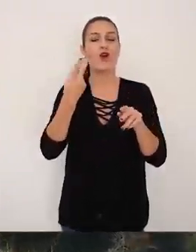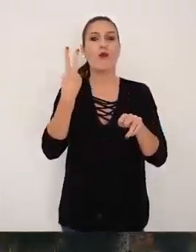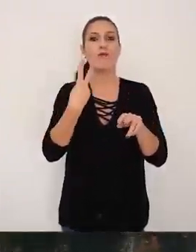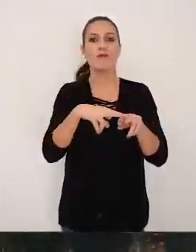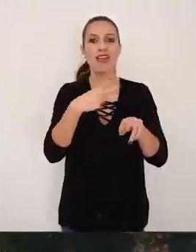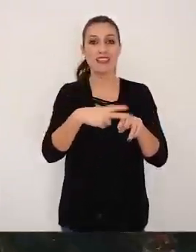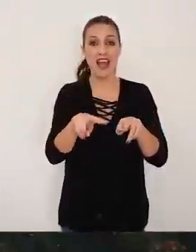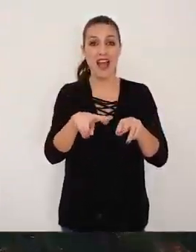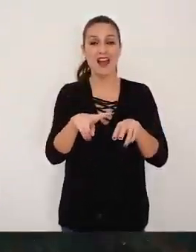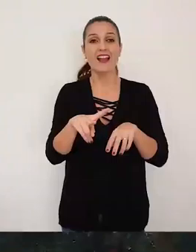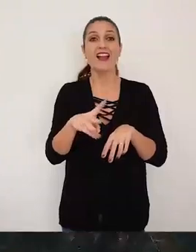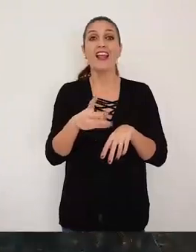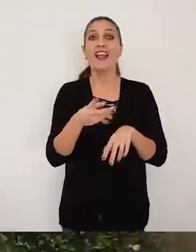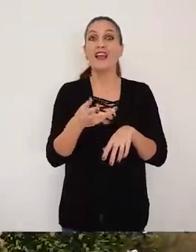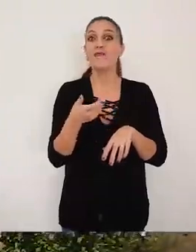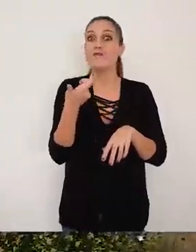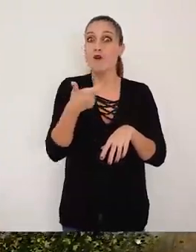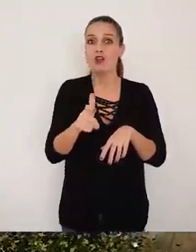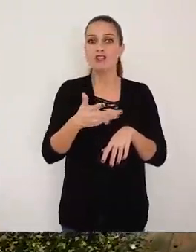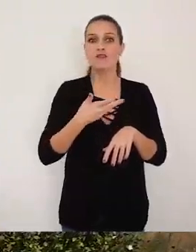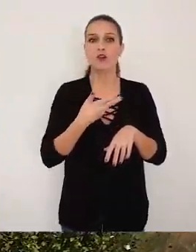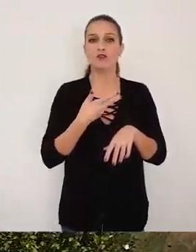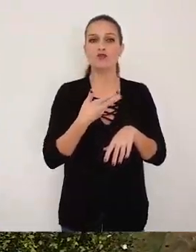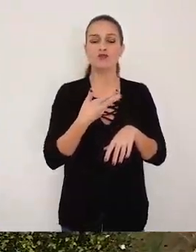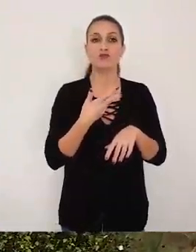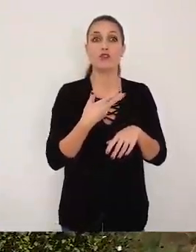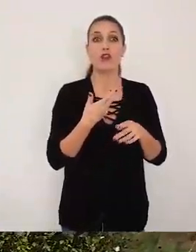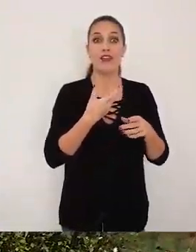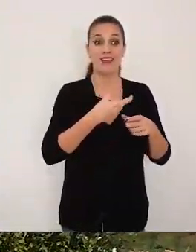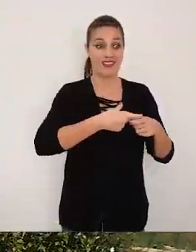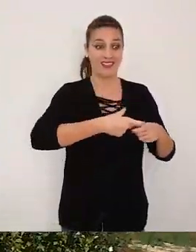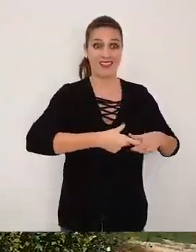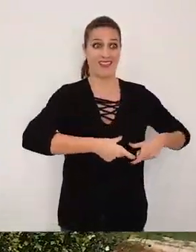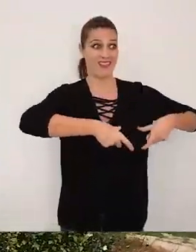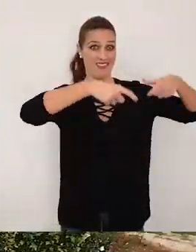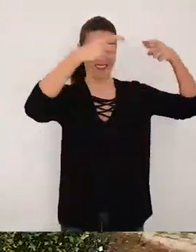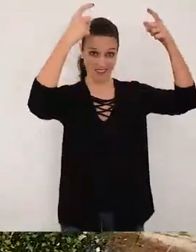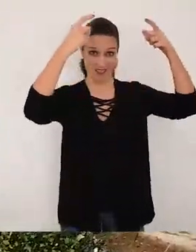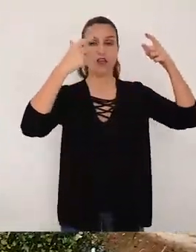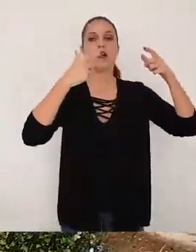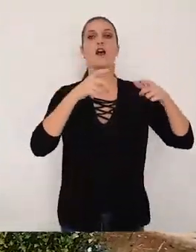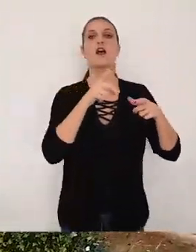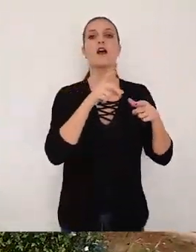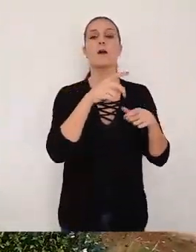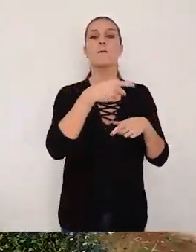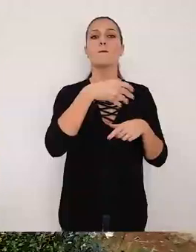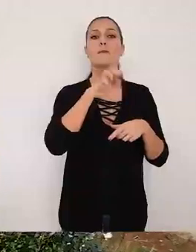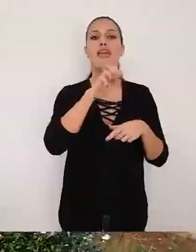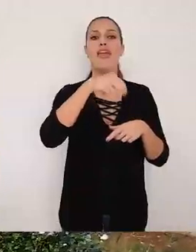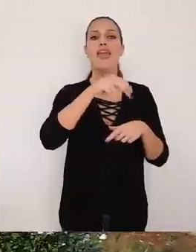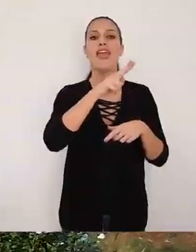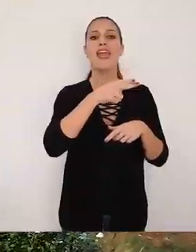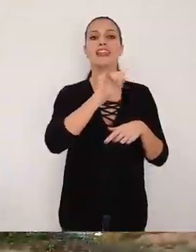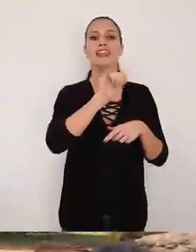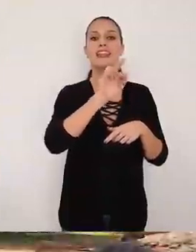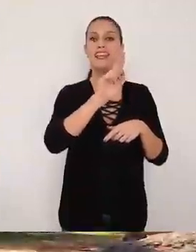di dolmen e menhir che impreziosiscono il contesto paesaggistico rupestre.